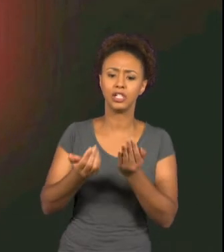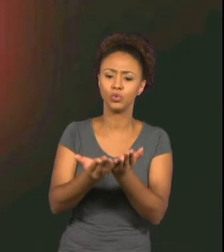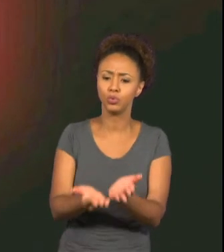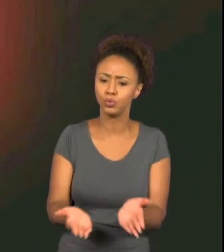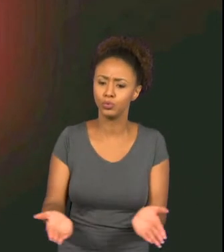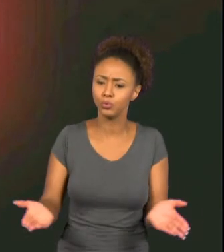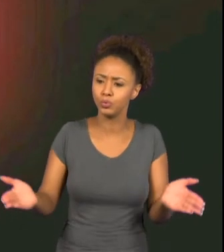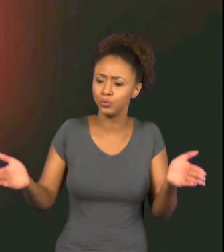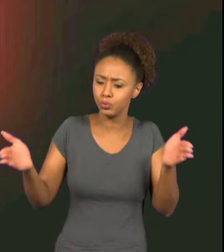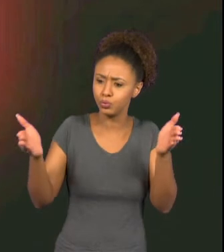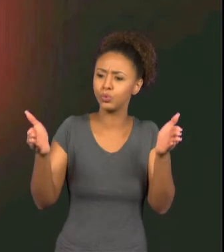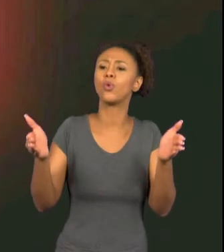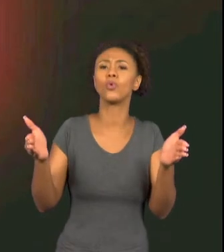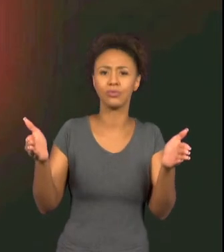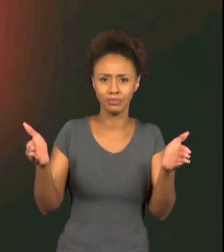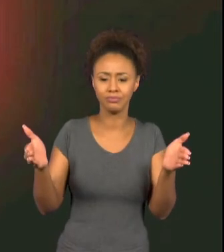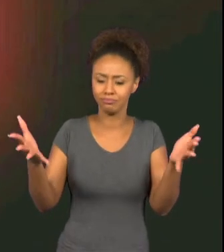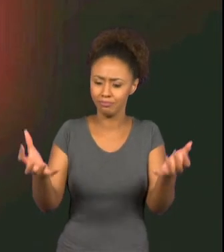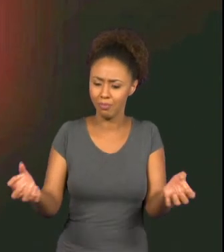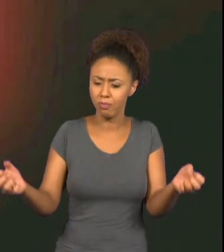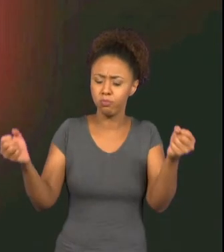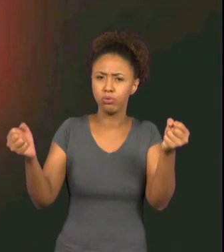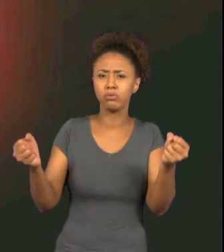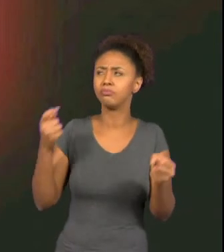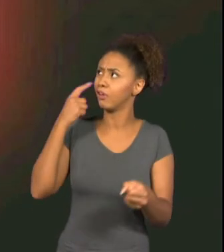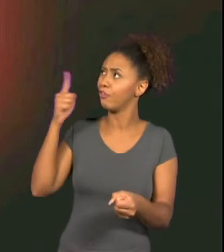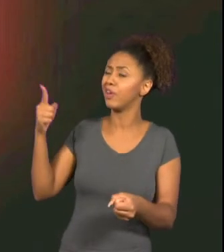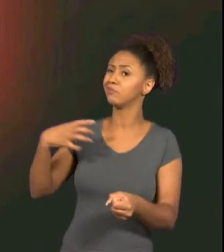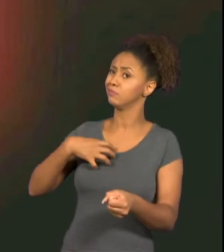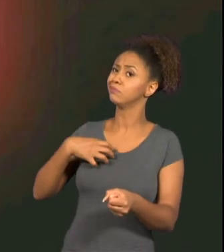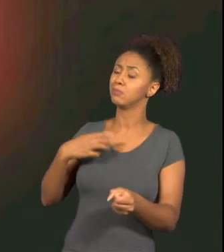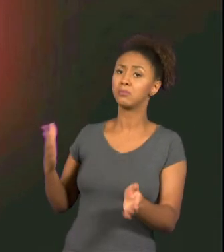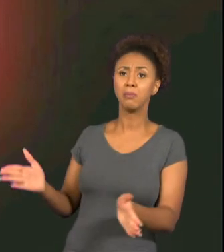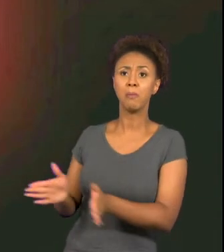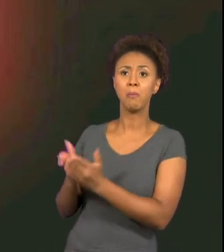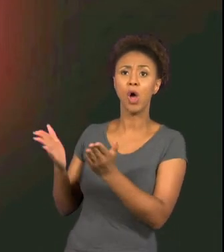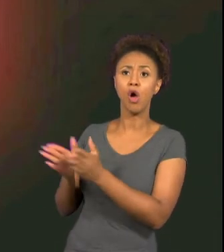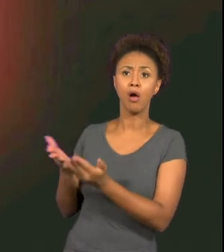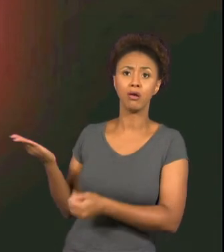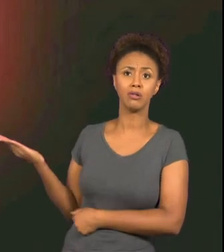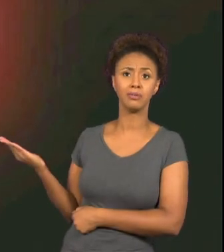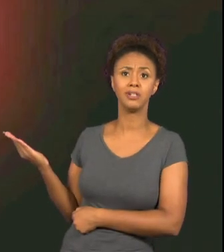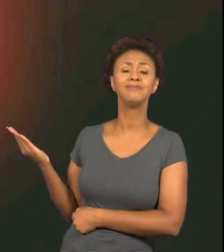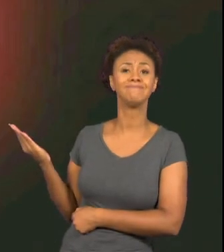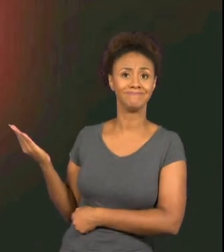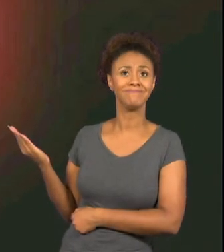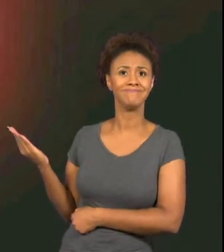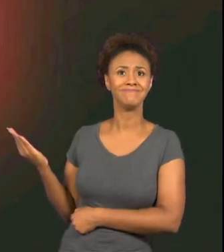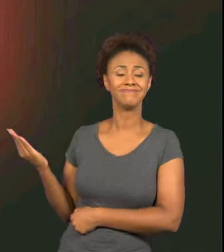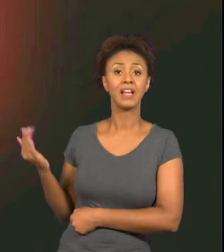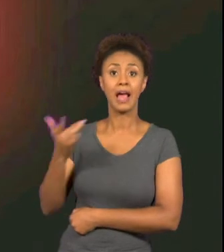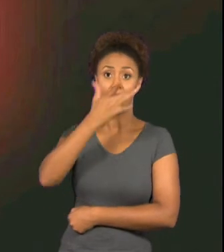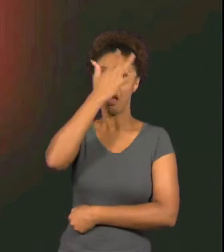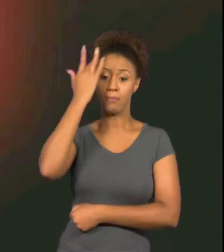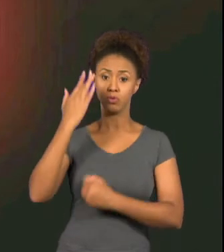VAMOS DIZER ASSIM, SE CONSISTE EM EMBRULHAR O DEFUNTO, O CADÁVER NESSE PANO, NESSA REDE, E